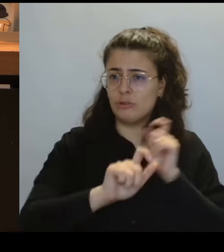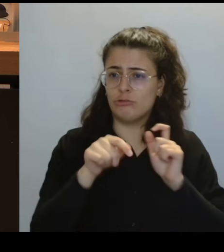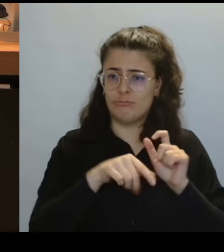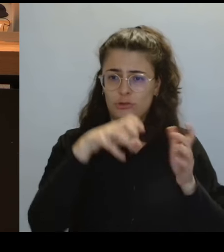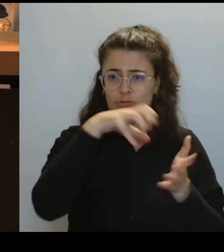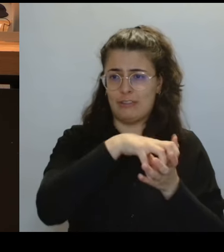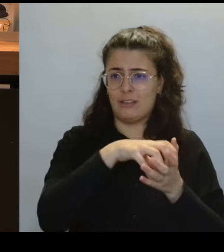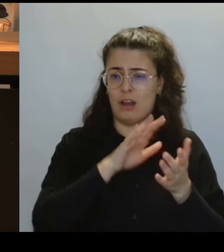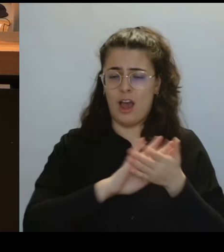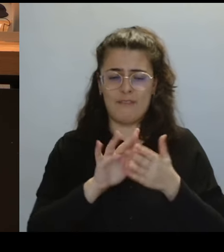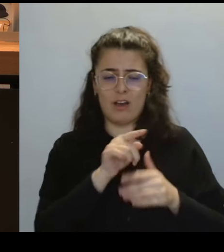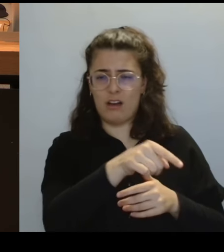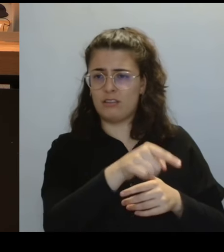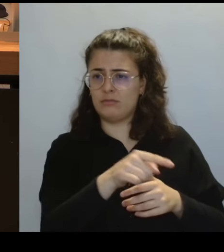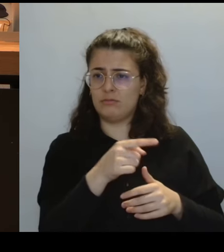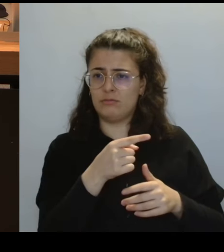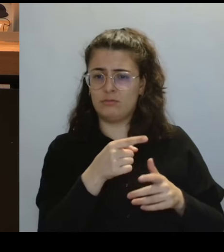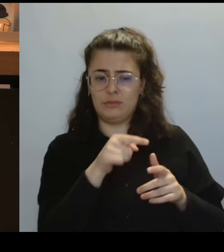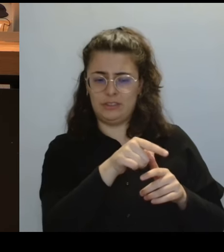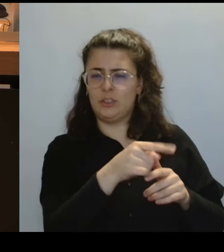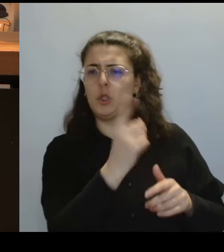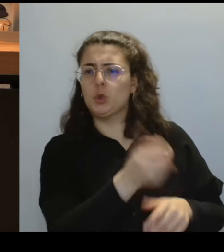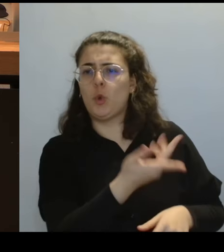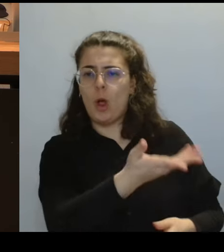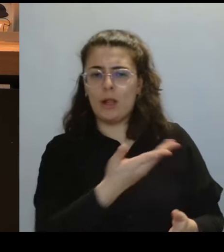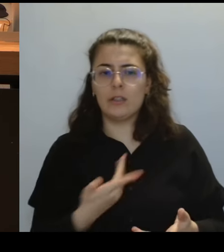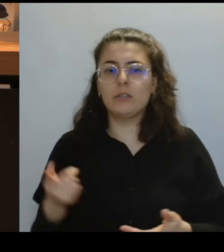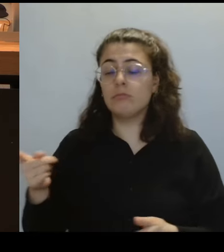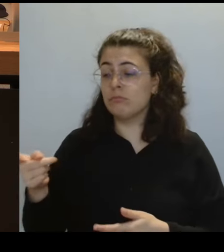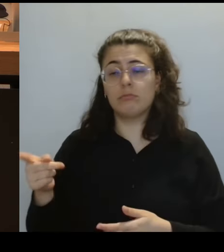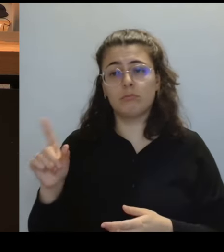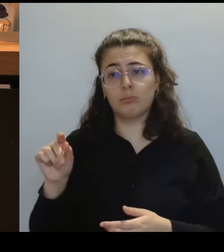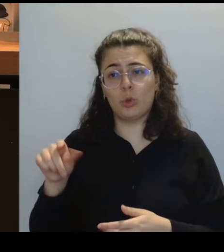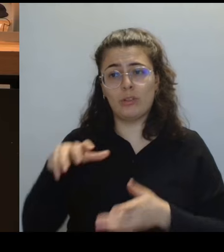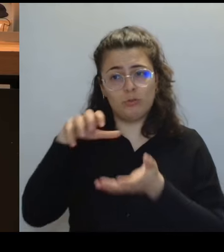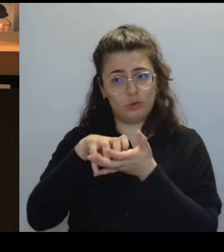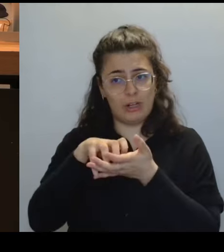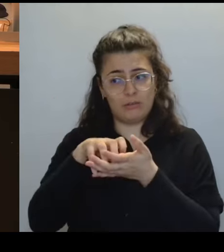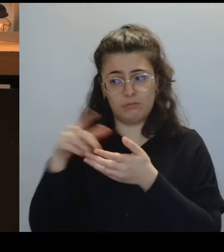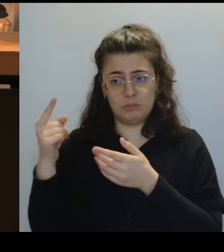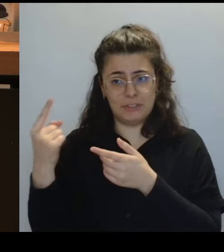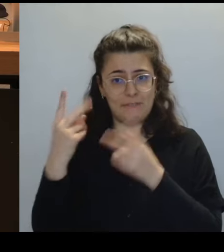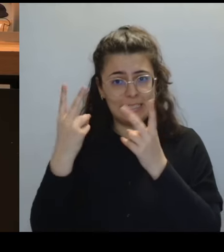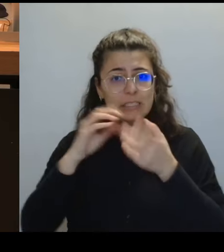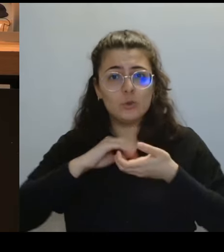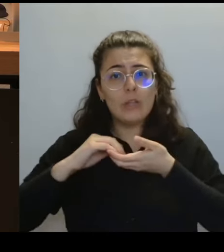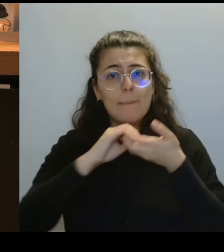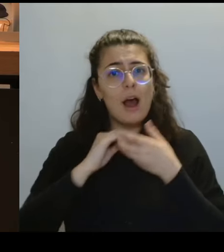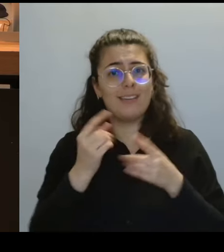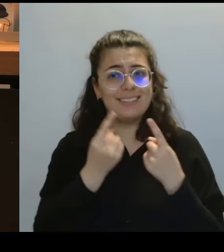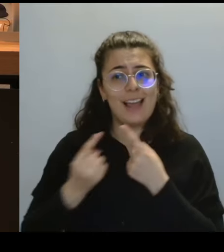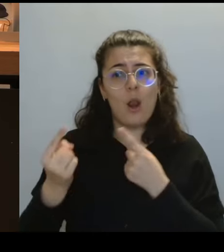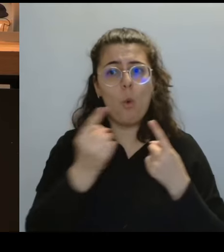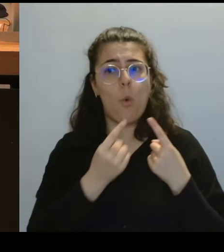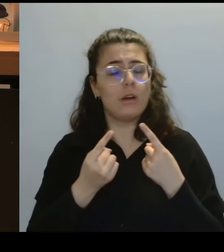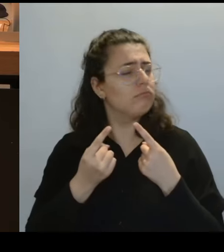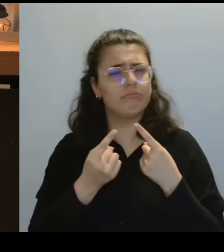es Ihnen in dieser Stadt nicht um Zusammenhalt, nicht um Dialog und erst recht nicht um Versöhnung geht. Niemand streitet doch ab, dass